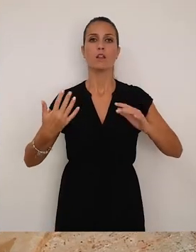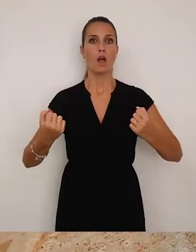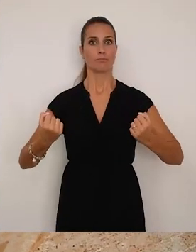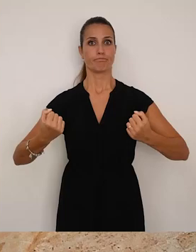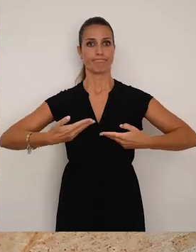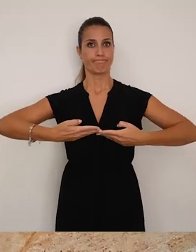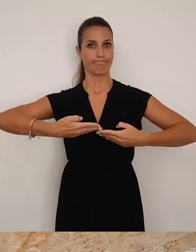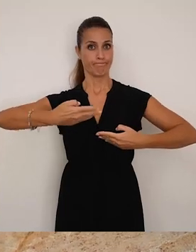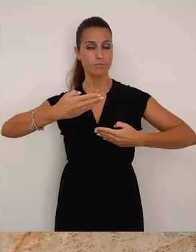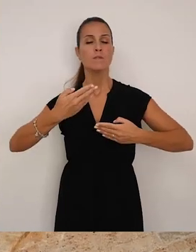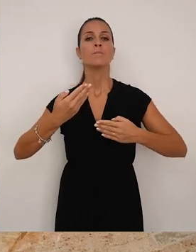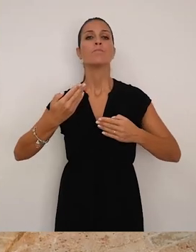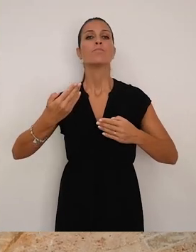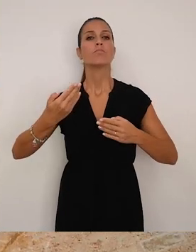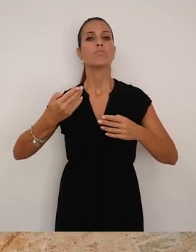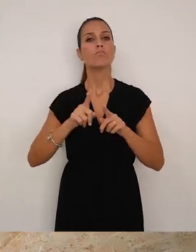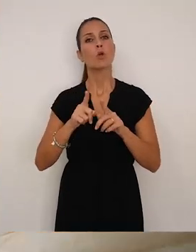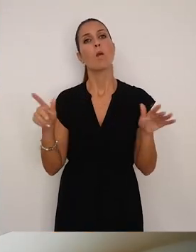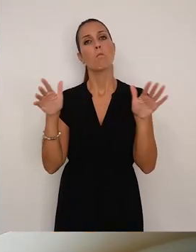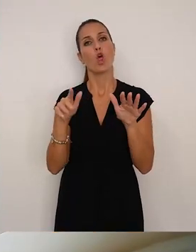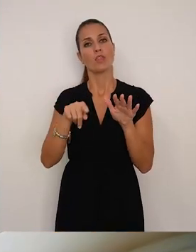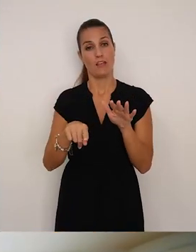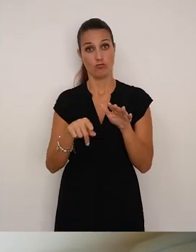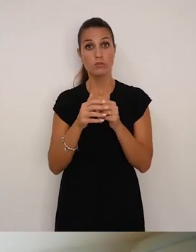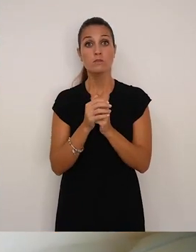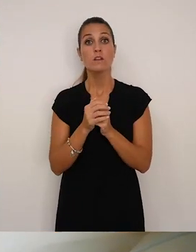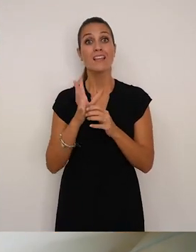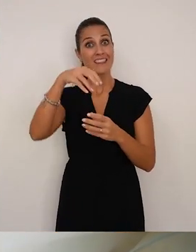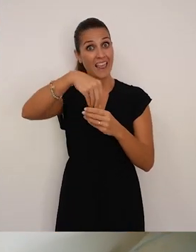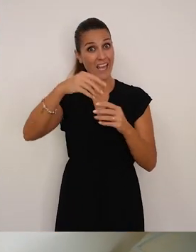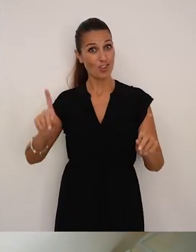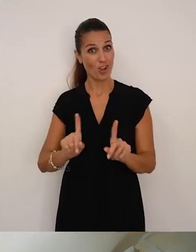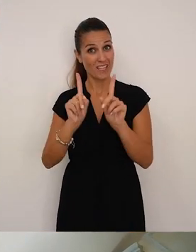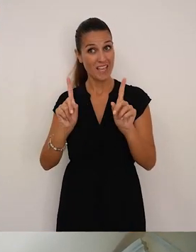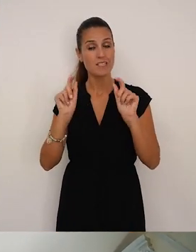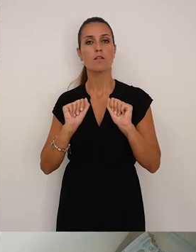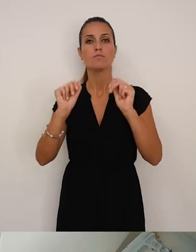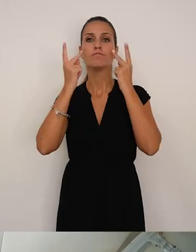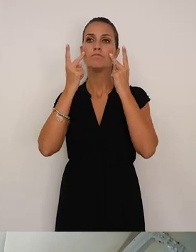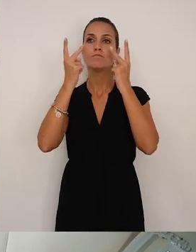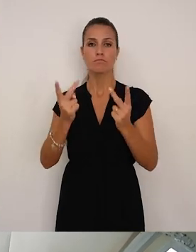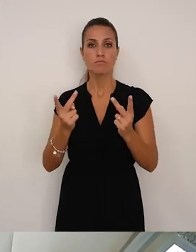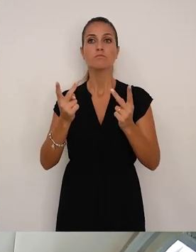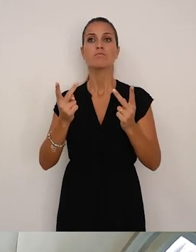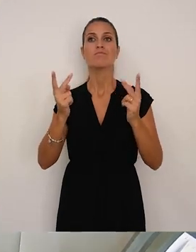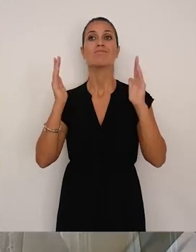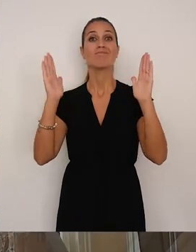strategicamente protetta. All’interno della Basilica ancora oggi si